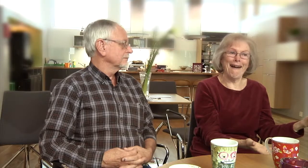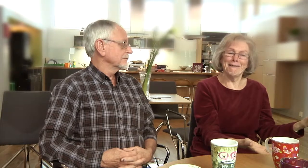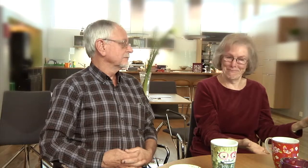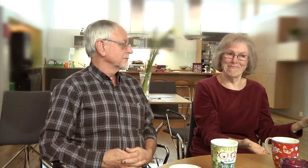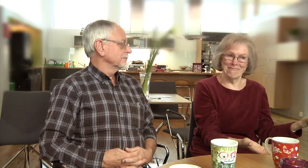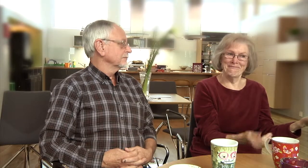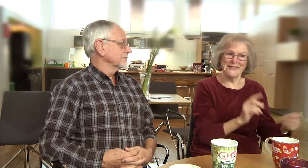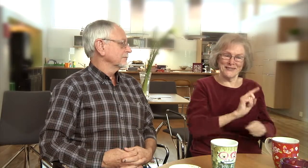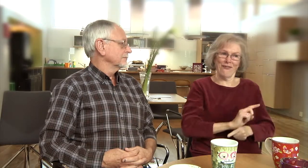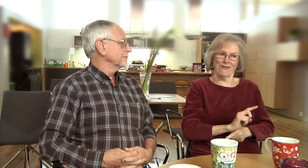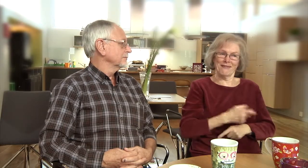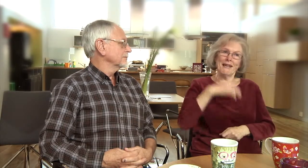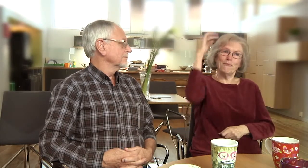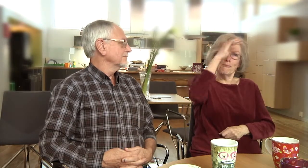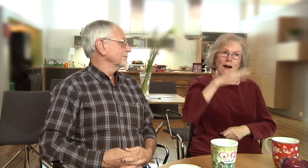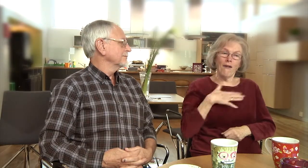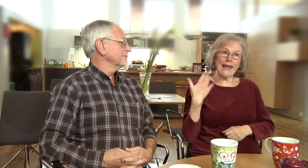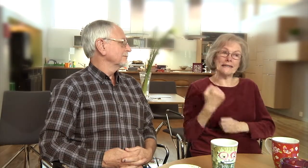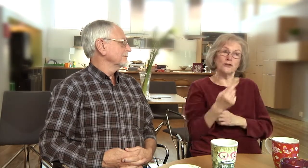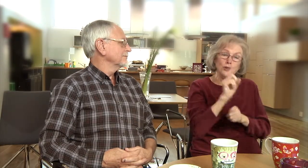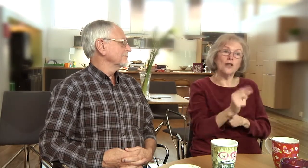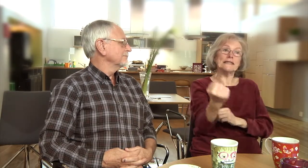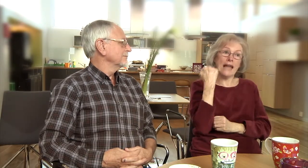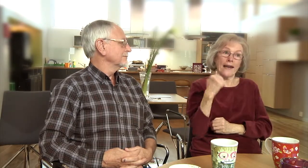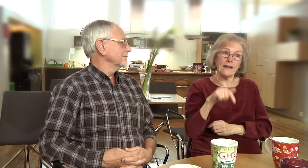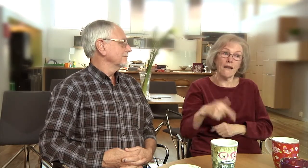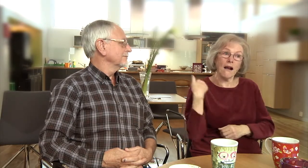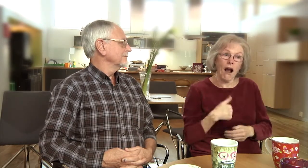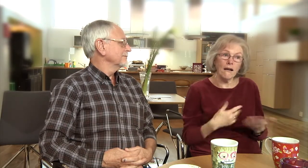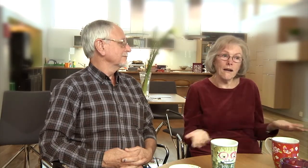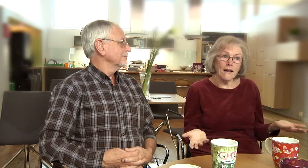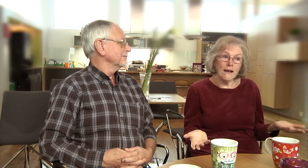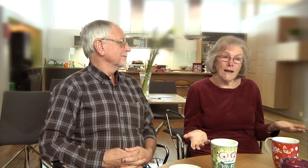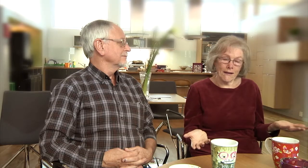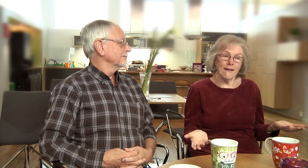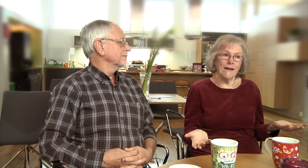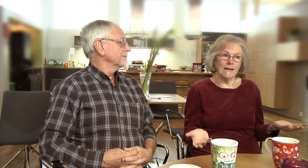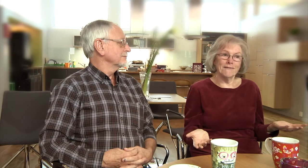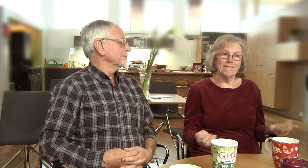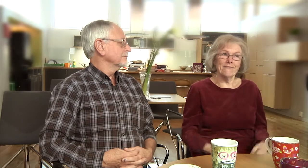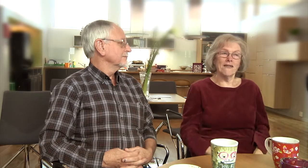du trenger ikke det." Jeg har tenkt på det senere at jeg var så sterk den gangen.